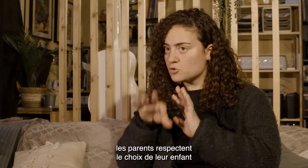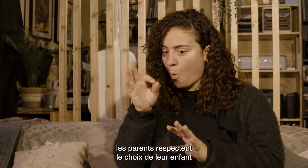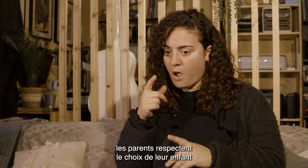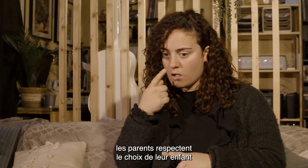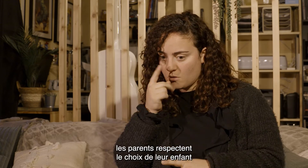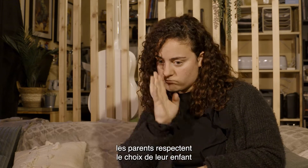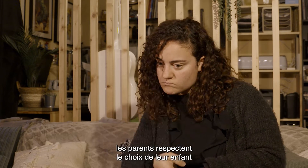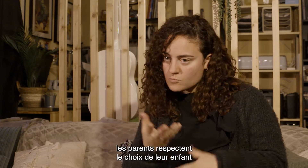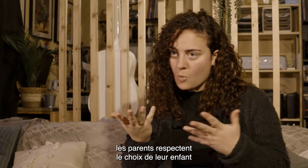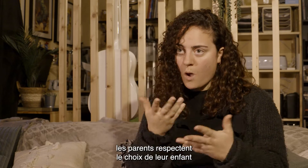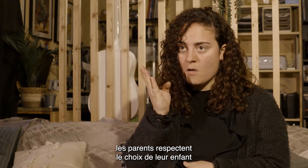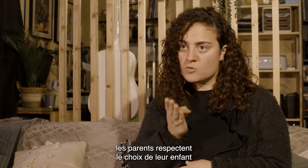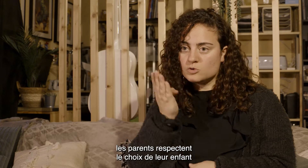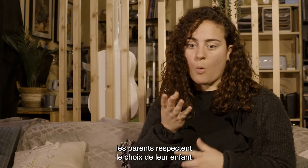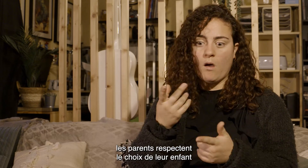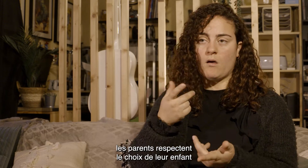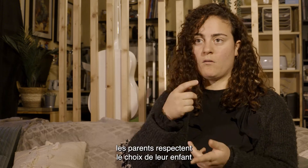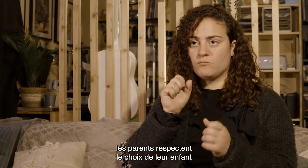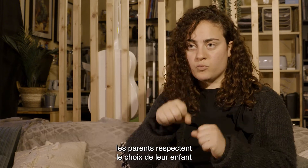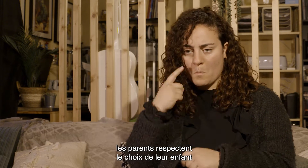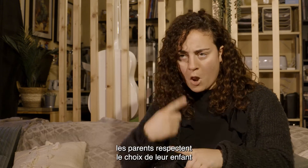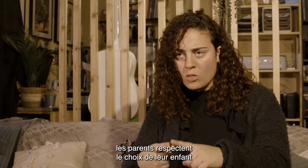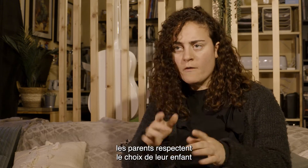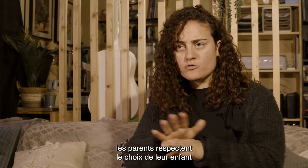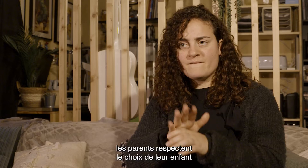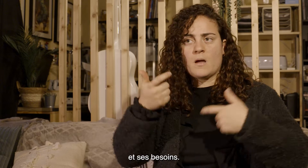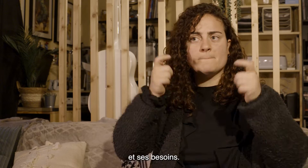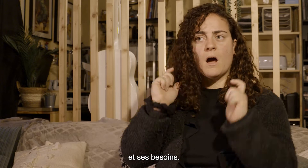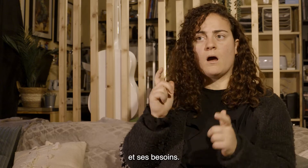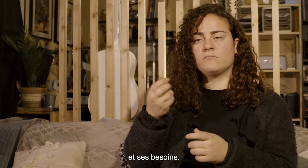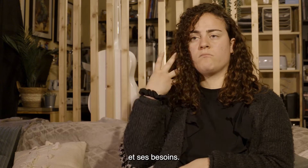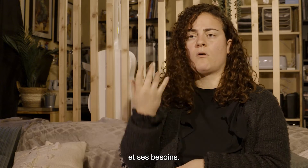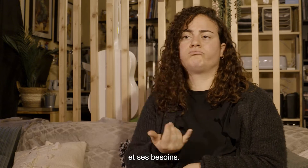les parents respectent le choix de leur enfant et ses besoins.